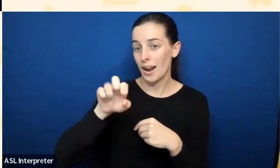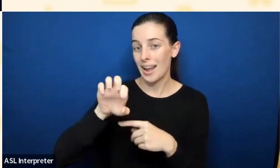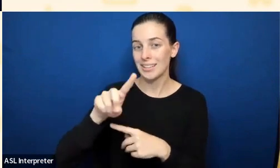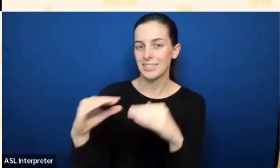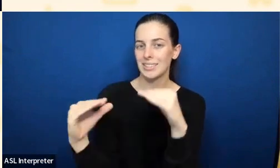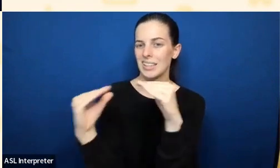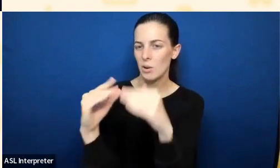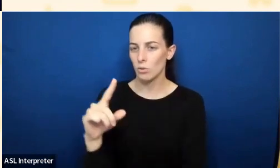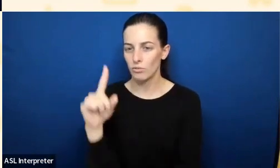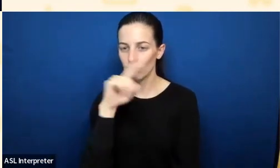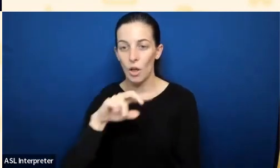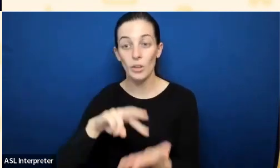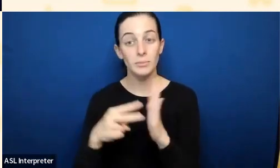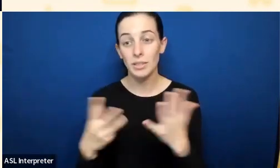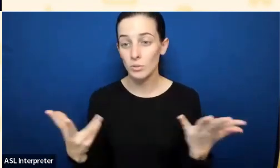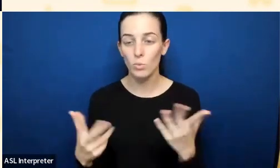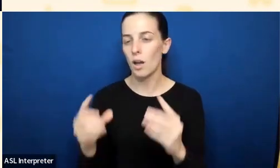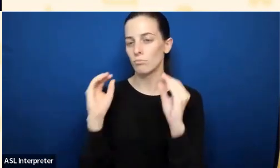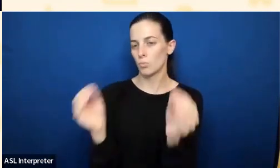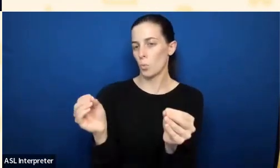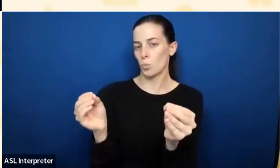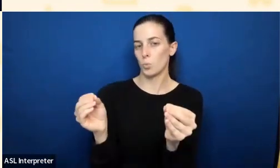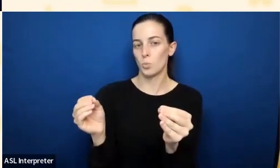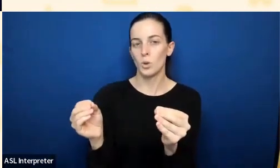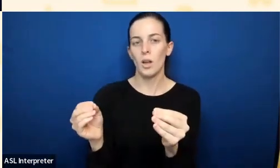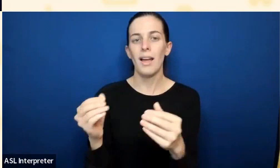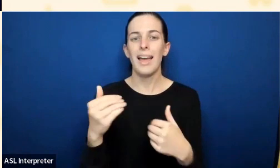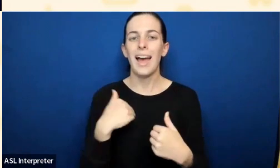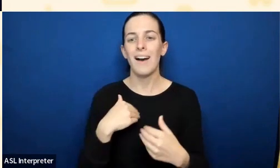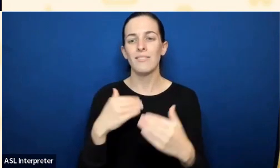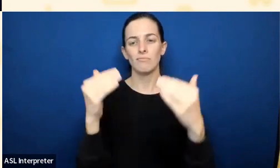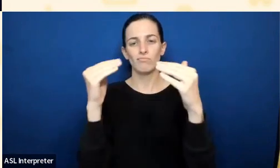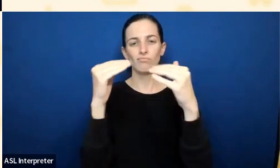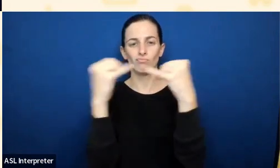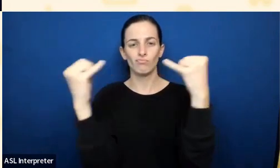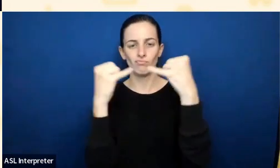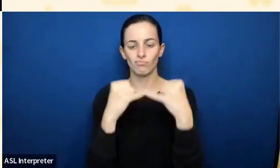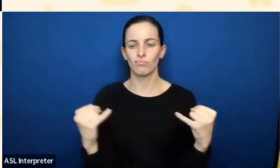Y luego aquí, solo tengo dos íconos. Es un intervalo con ARIA-hidden es igual a verdadero.